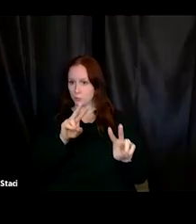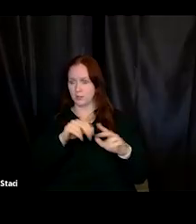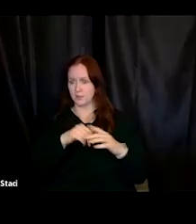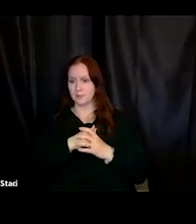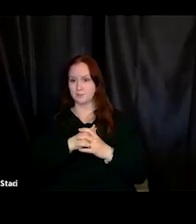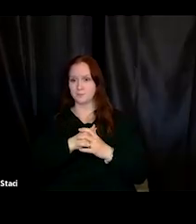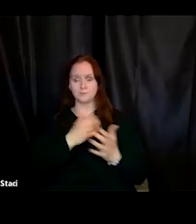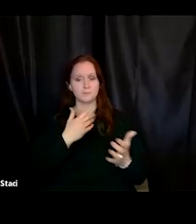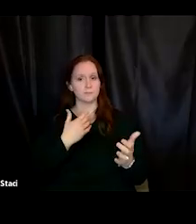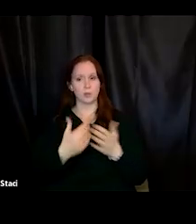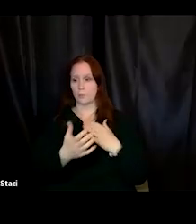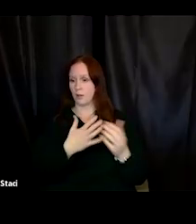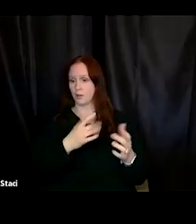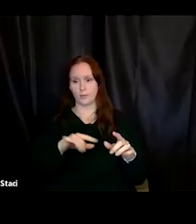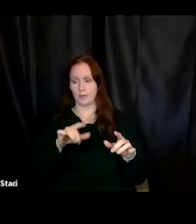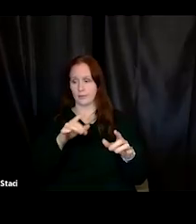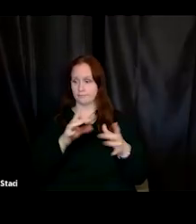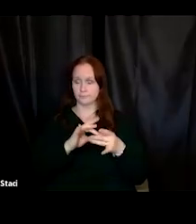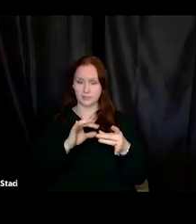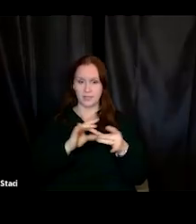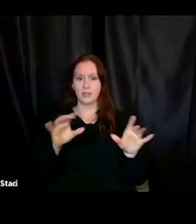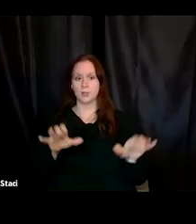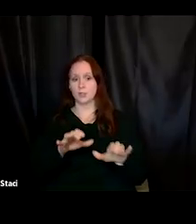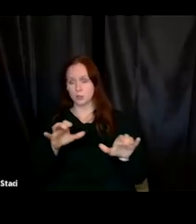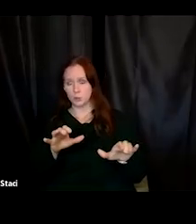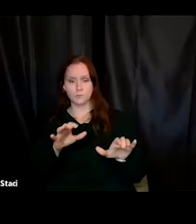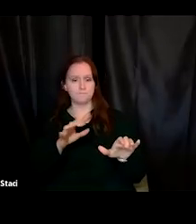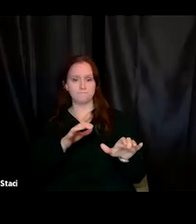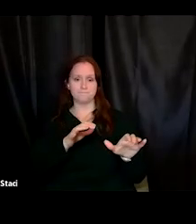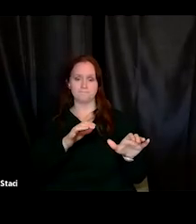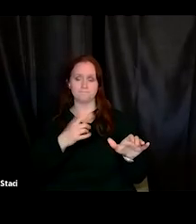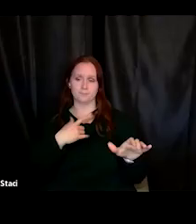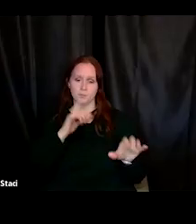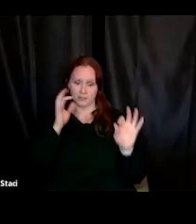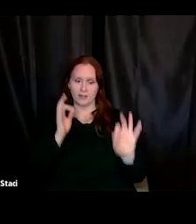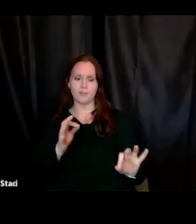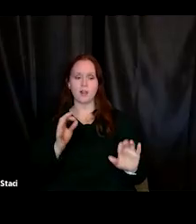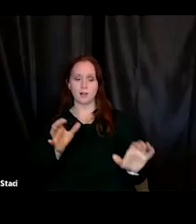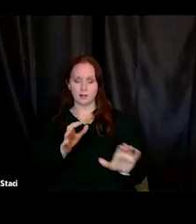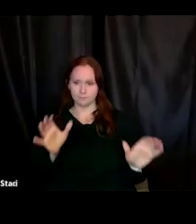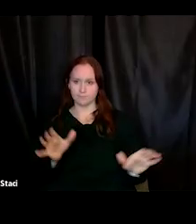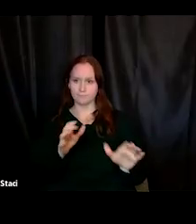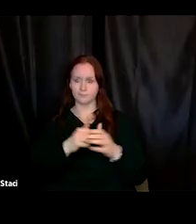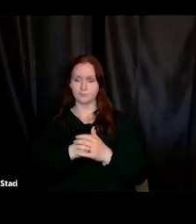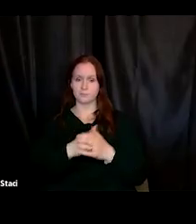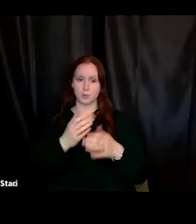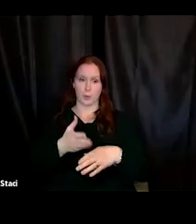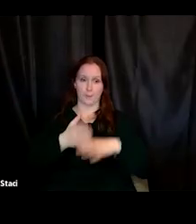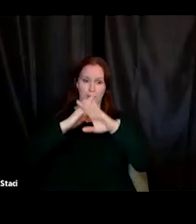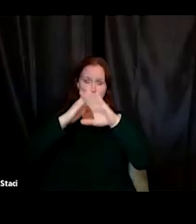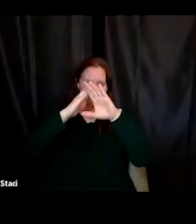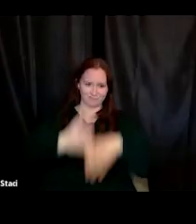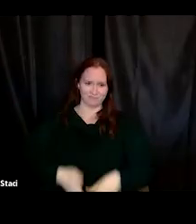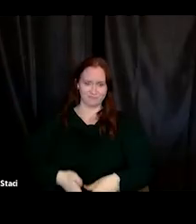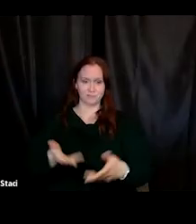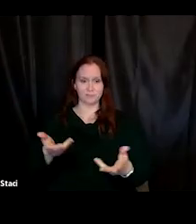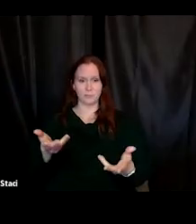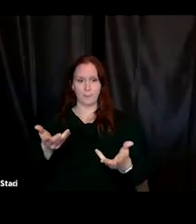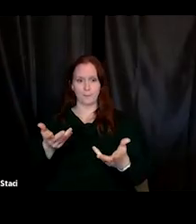Lo completarás de forma privada. Lo enviarás por fax a la SSA. Ellos te enviarán tu número por correo a tu dirección.